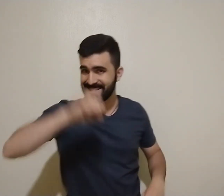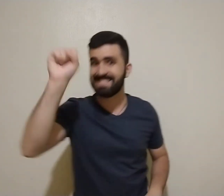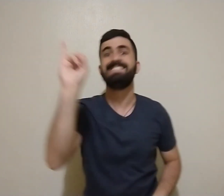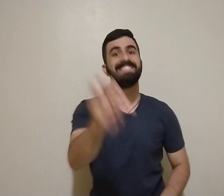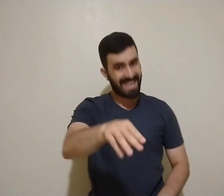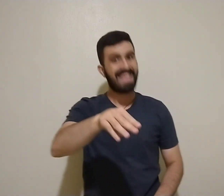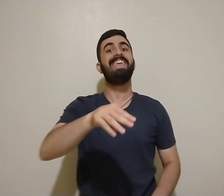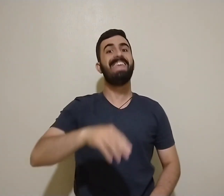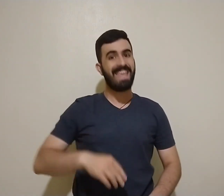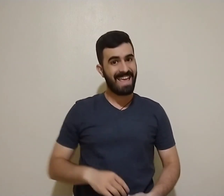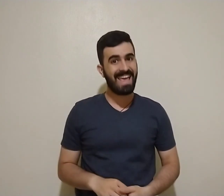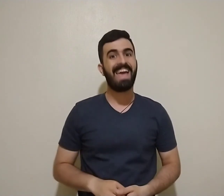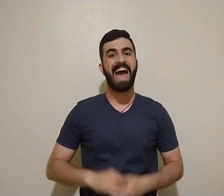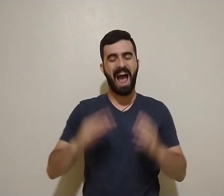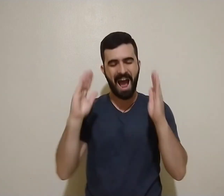Sim. Amém!